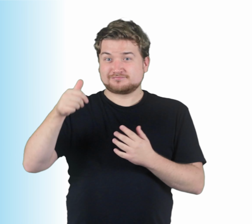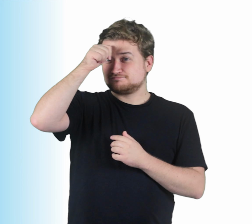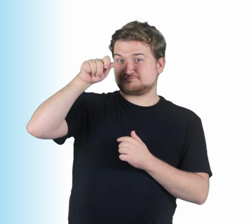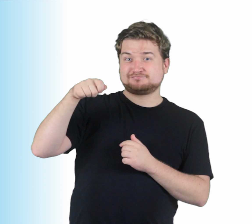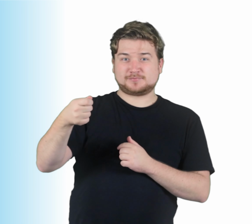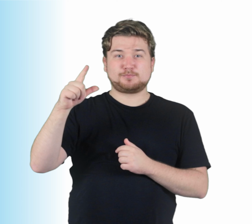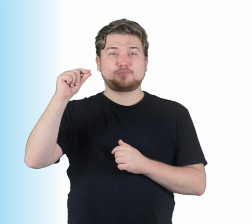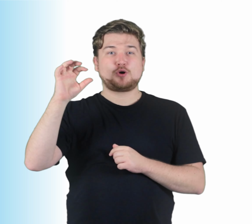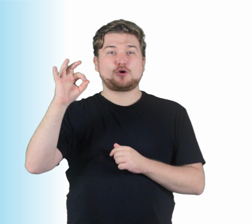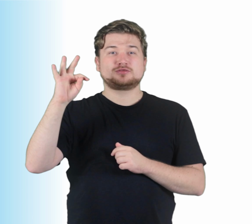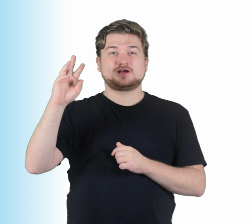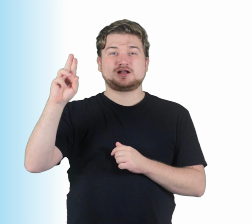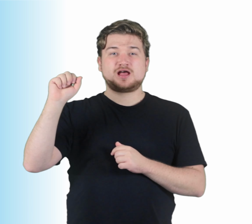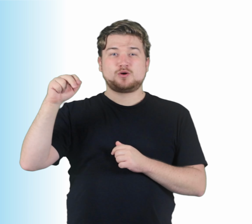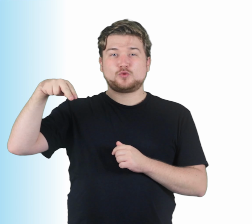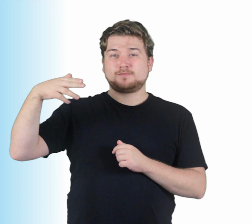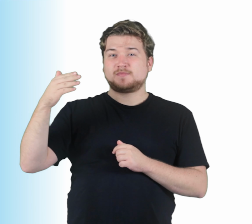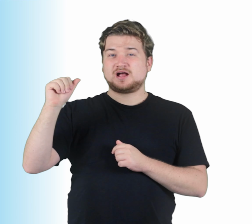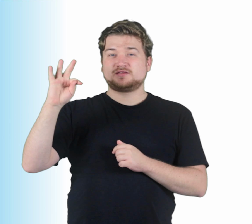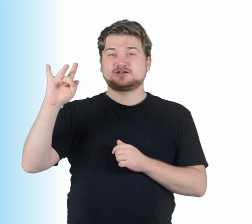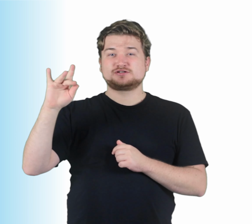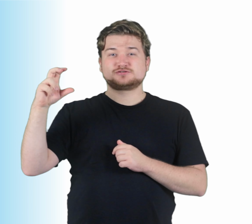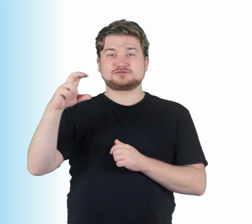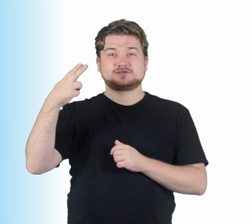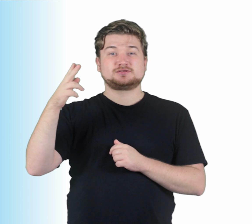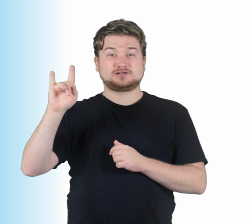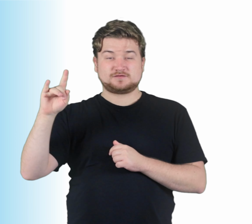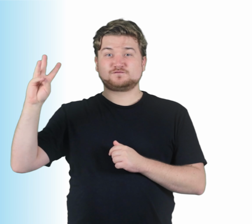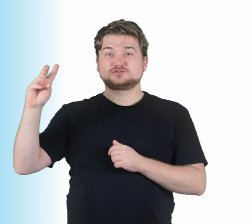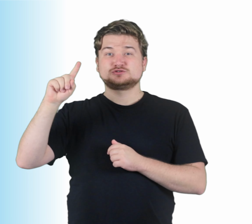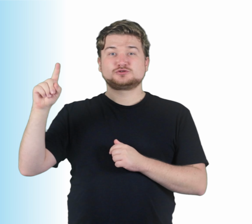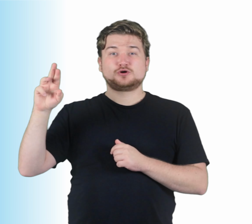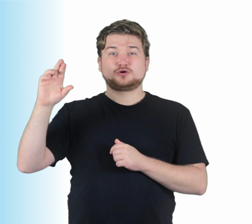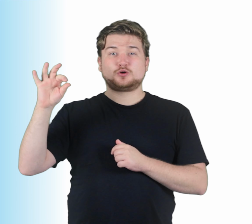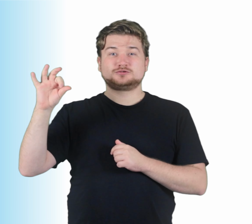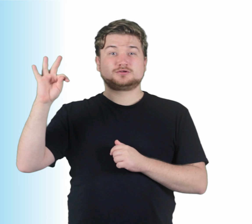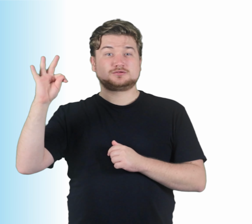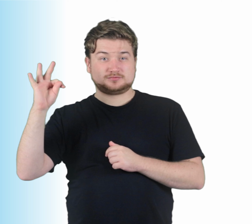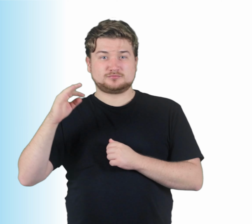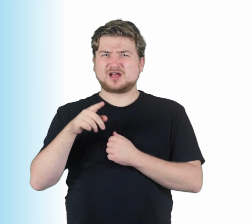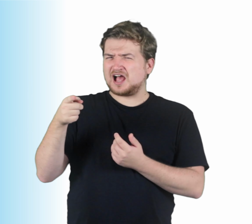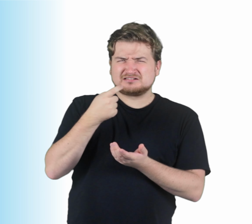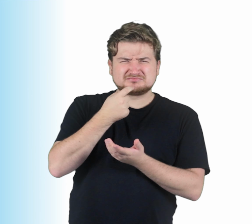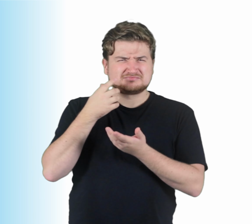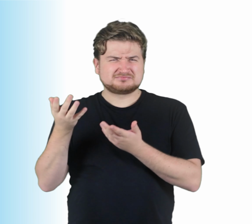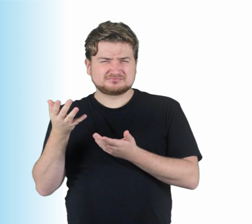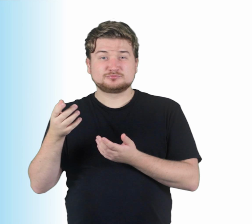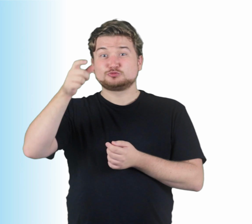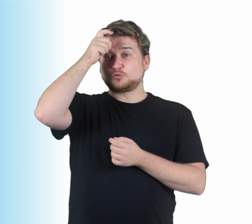Nazywa się to potraumatycznym wzrostem. Co to może być?